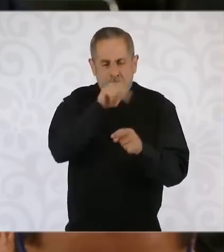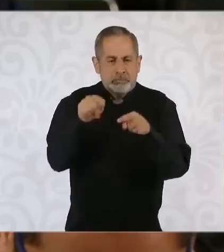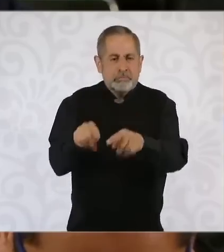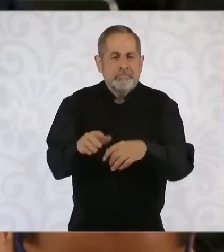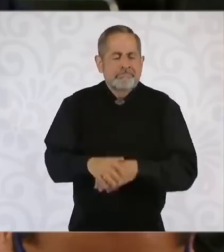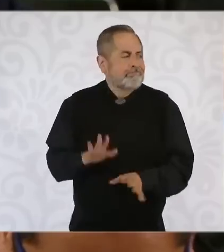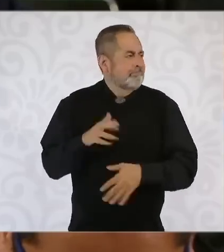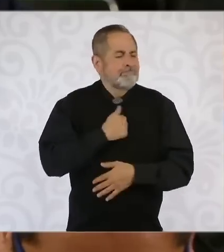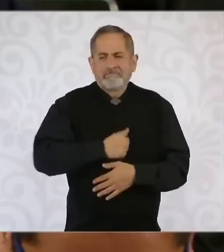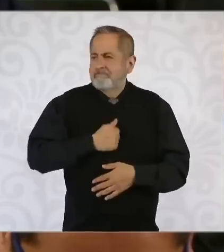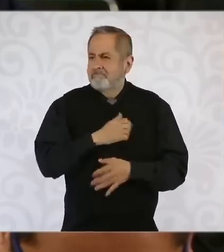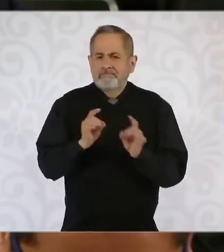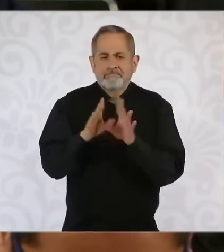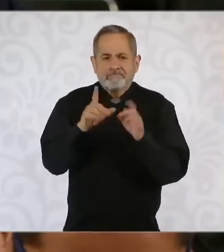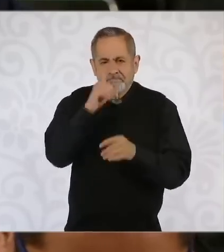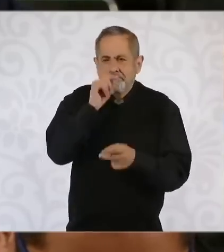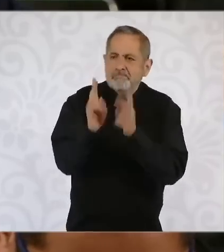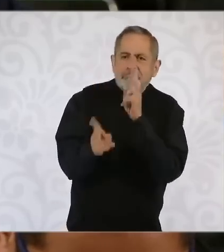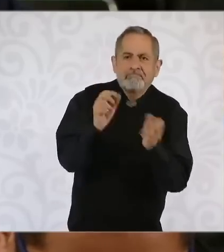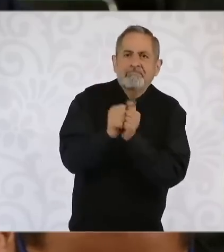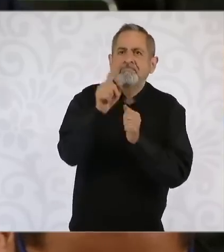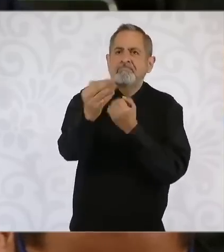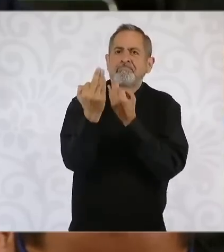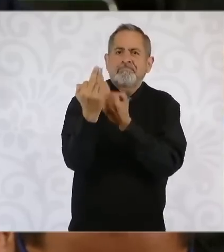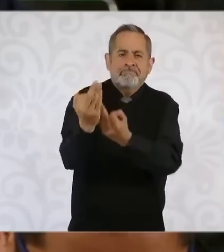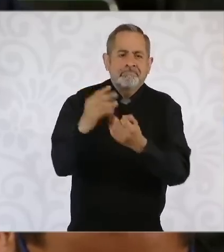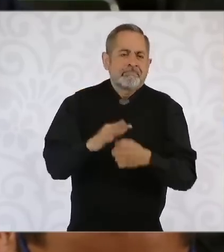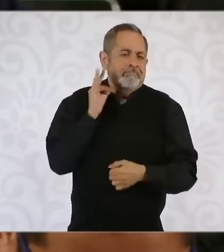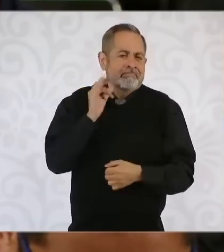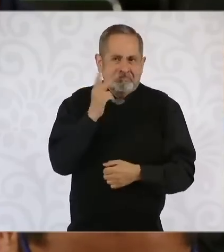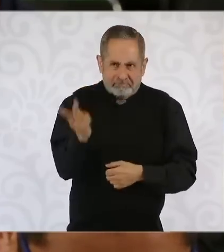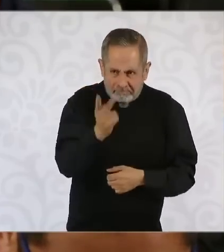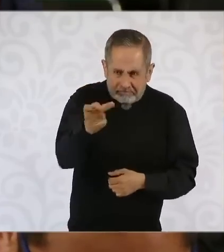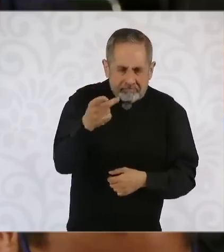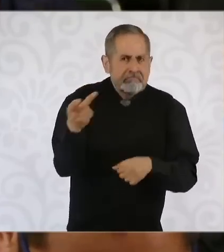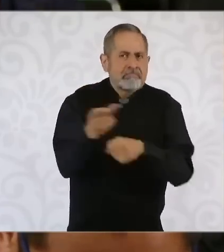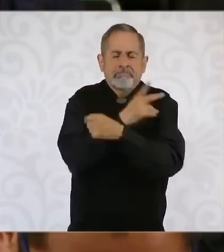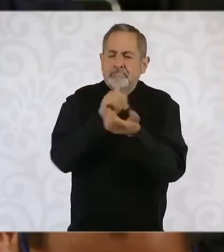que no no pude hablar cuando estaba el fiscal para preguntarle el caso pero pues vamos a esperar la